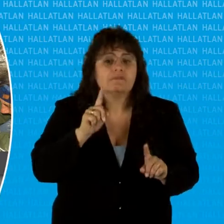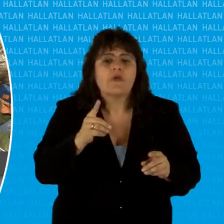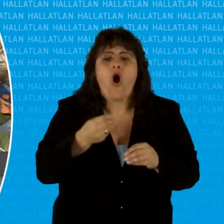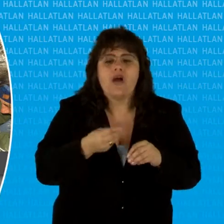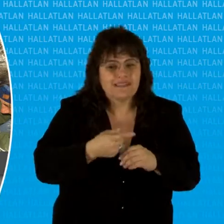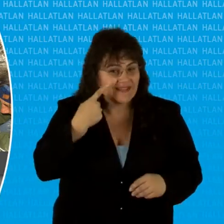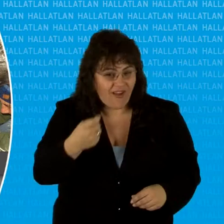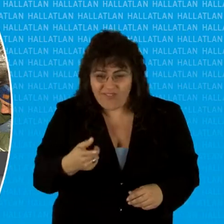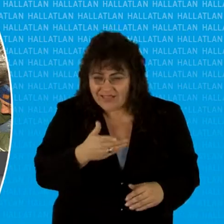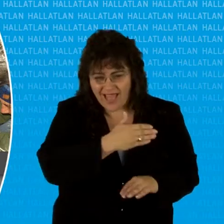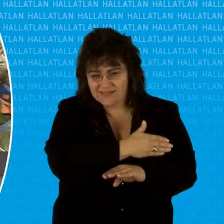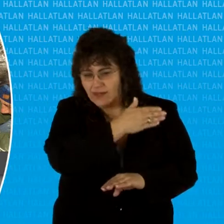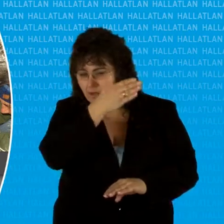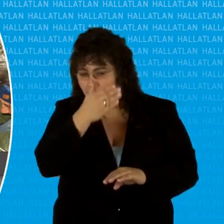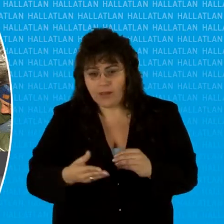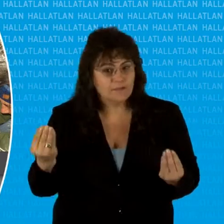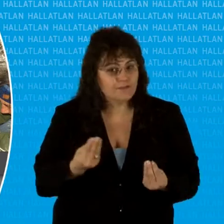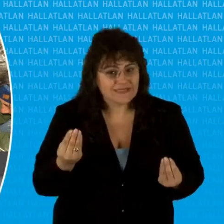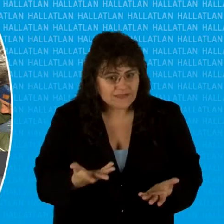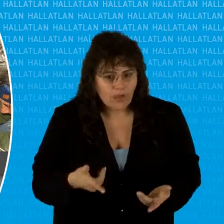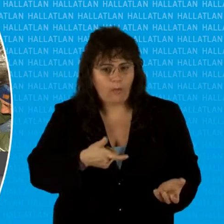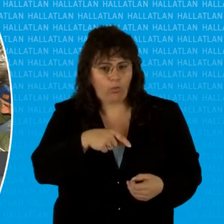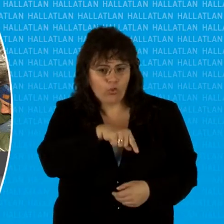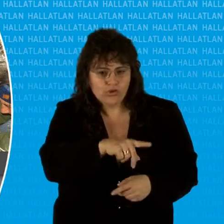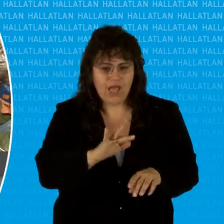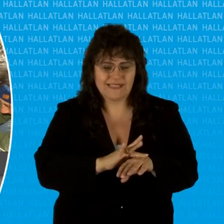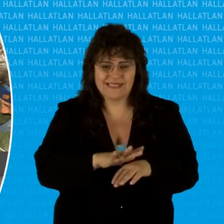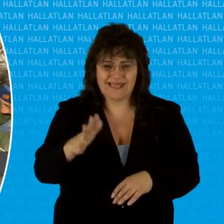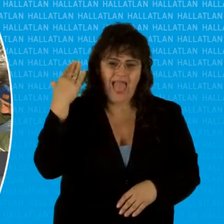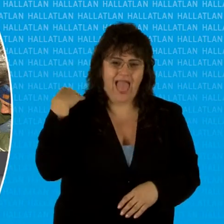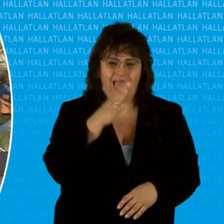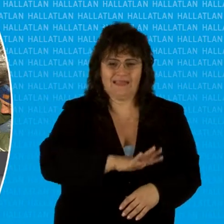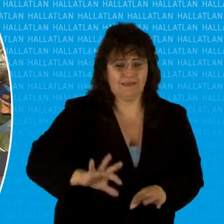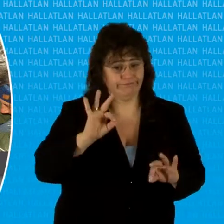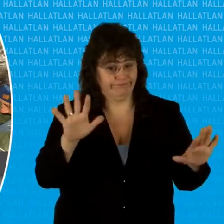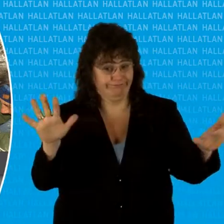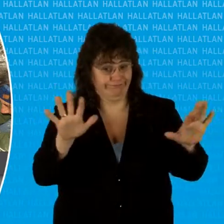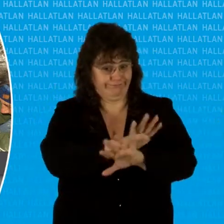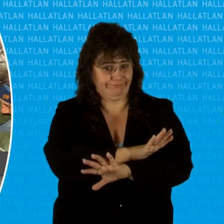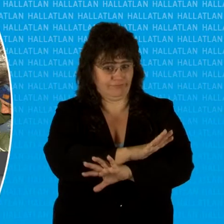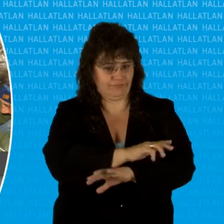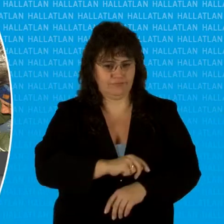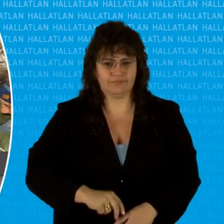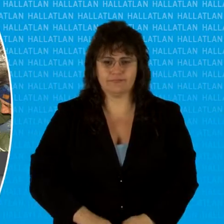Azért nem vette észre senki, mert a puskatus beleolvadt a háttérbe.